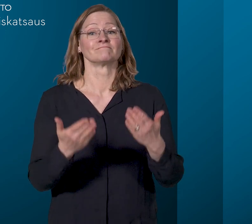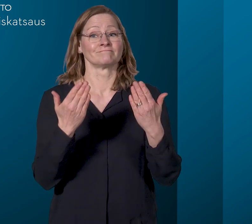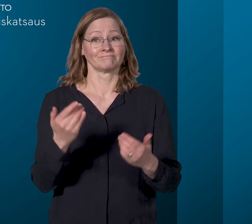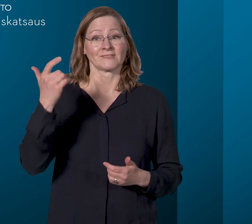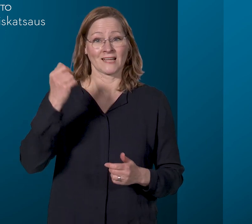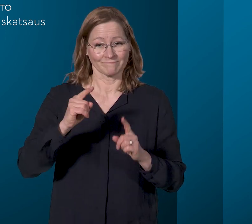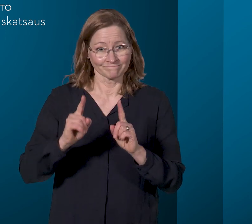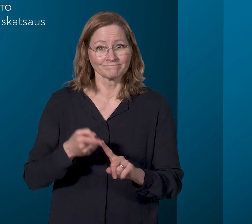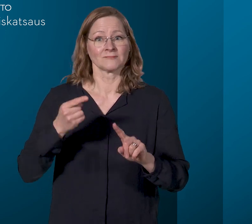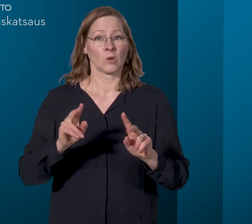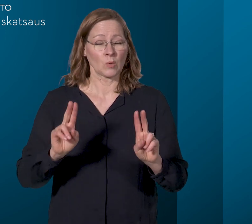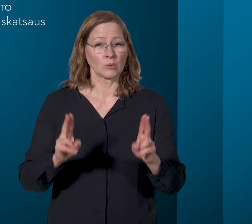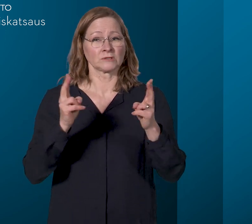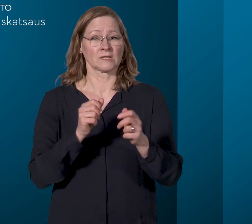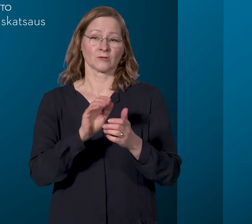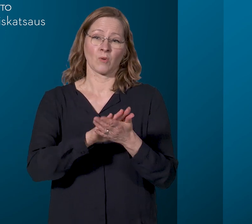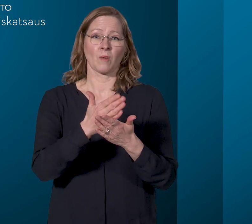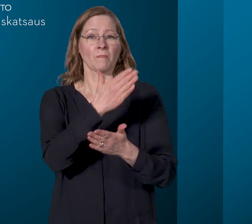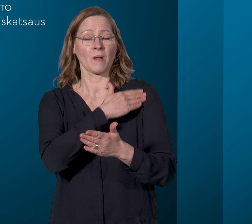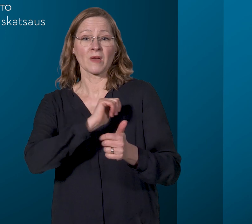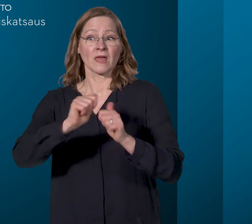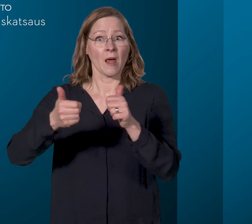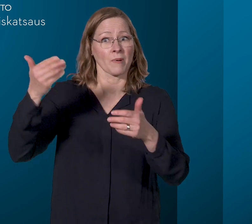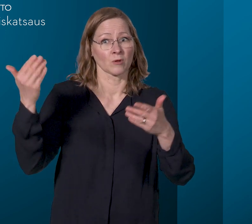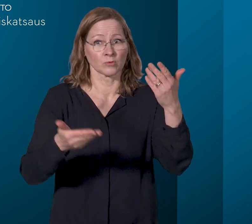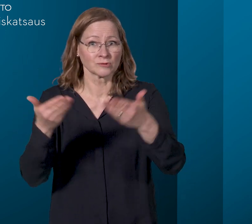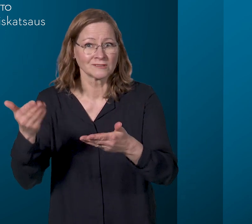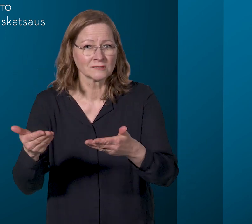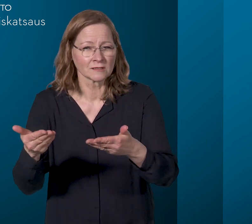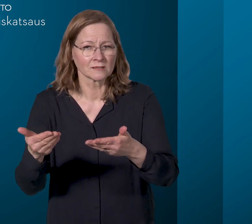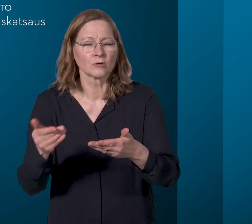Nyt Kela on käynnistämässä uutta tulkkauspalvelun kilpailutusta.